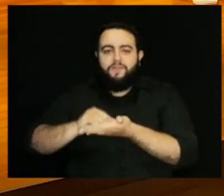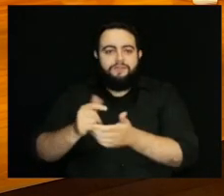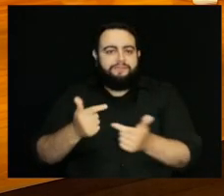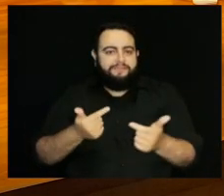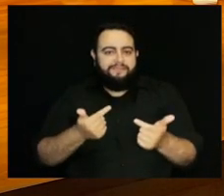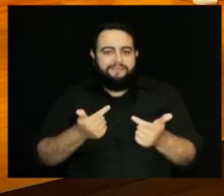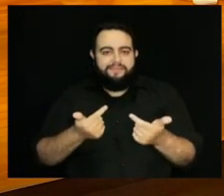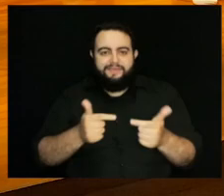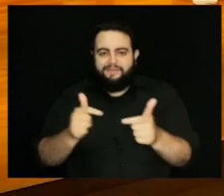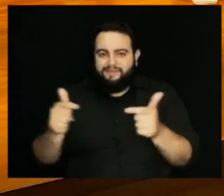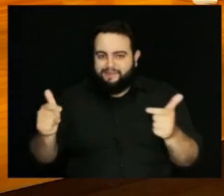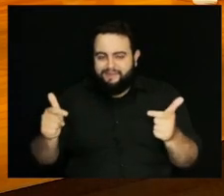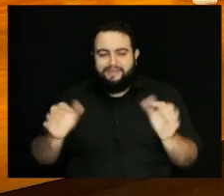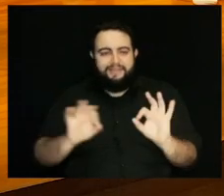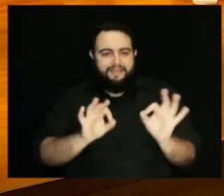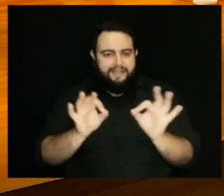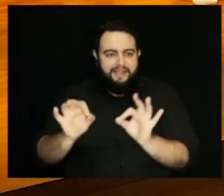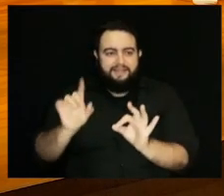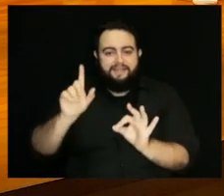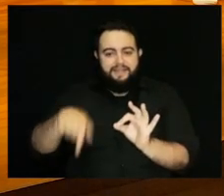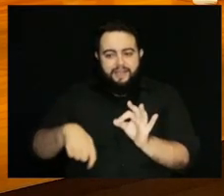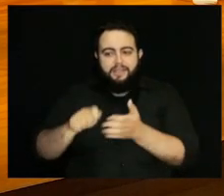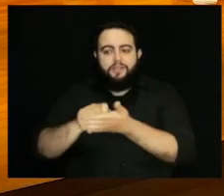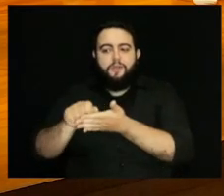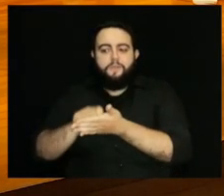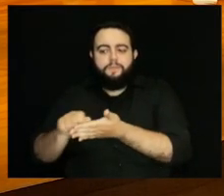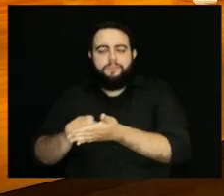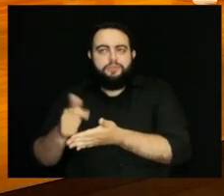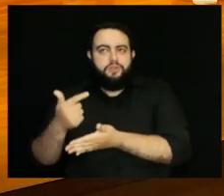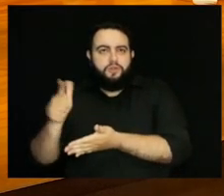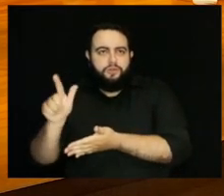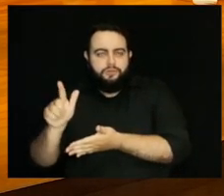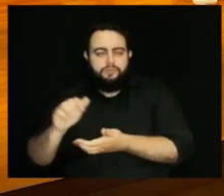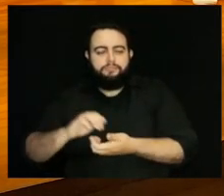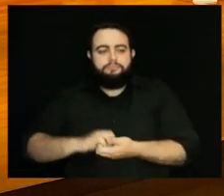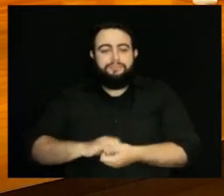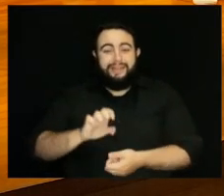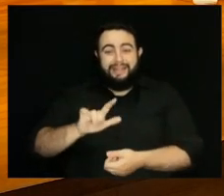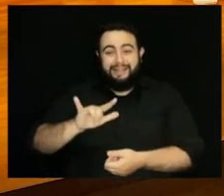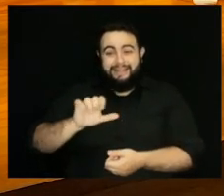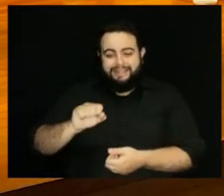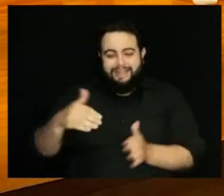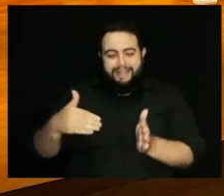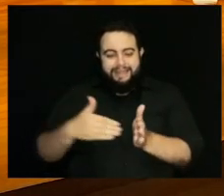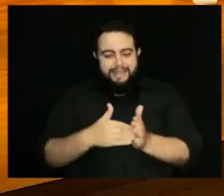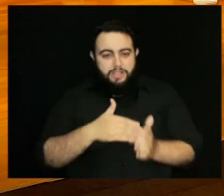chamado Da Sorte, de um compositor chamado Eleu Salvador. A Elis, até morrer aos 36 anos de idade,